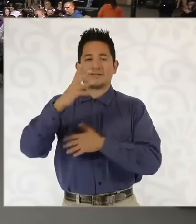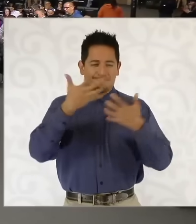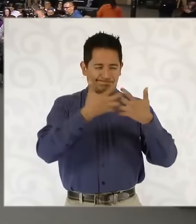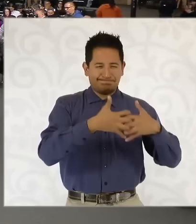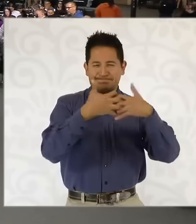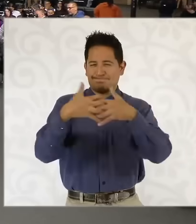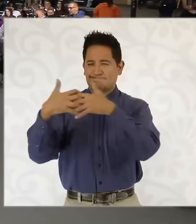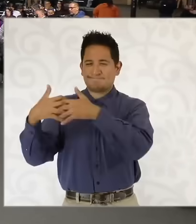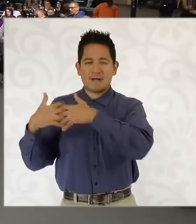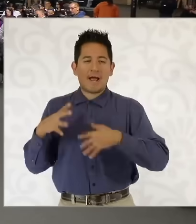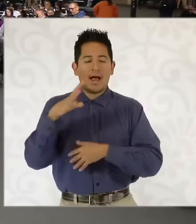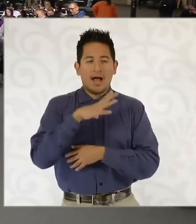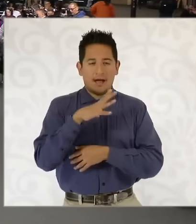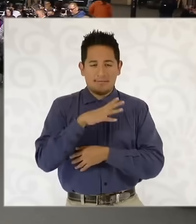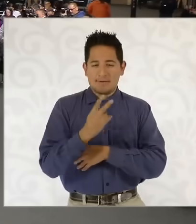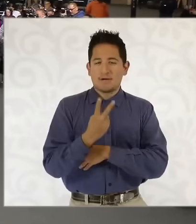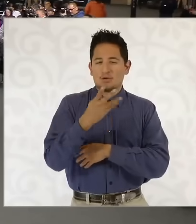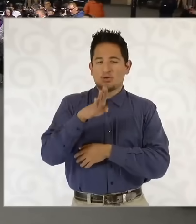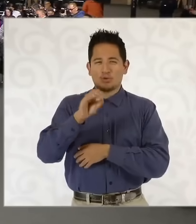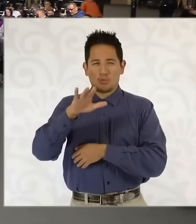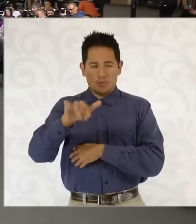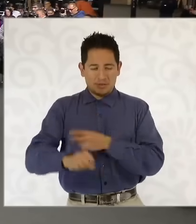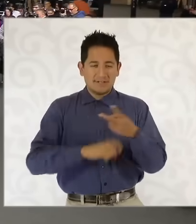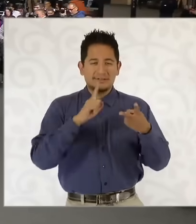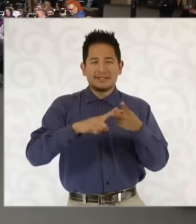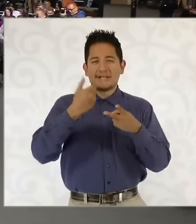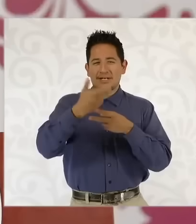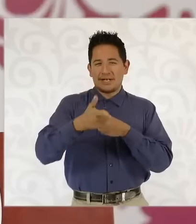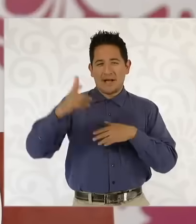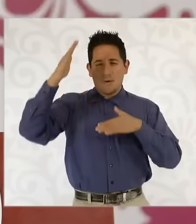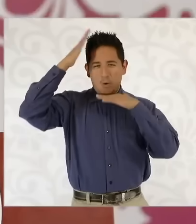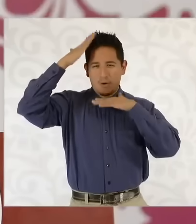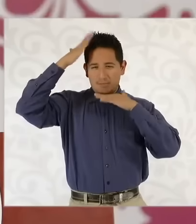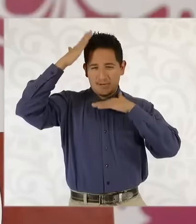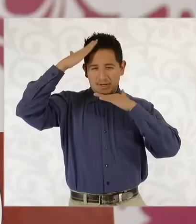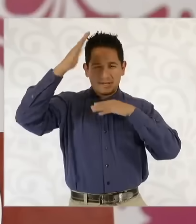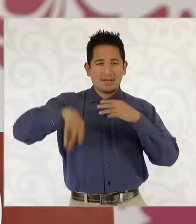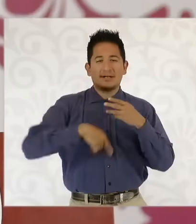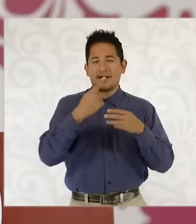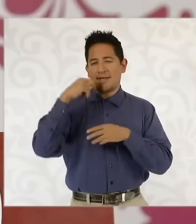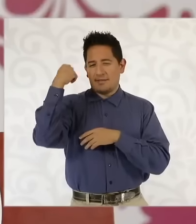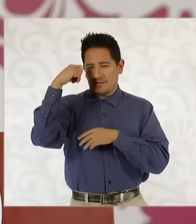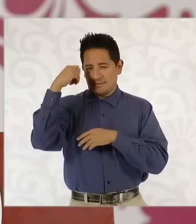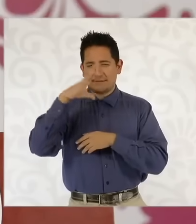ahora aparte está dos Bocas, la refinería Olmeca, que está funcionando muy bien y Dear